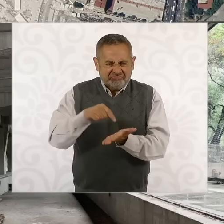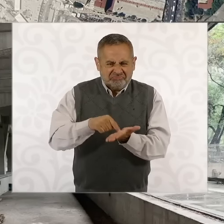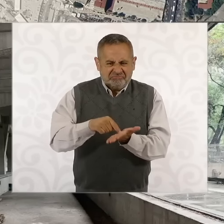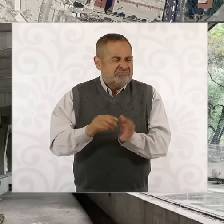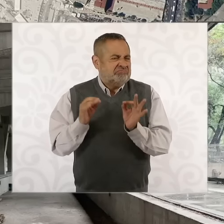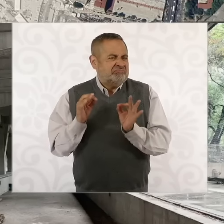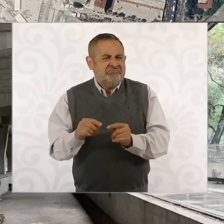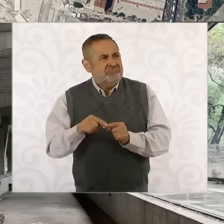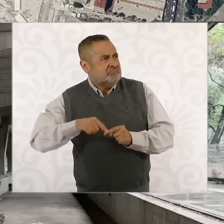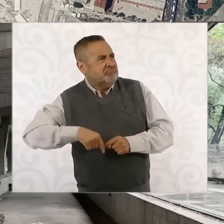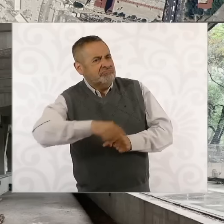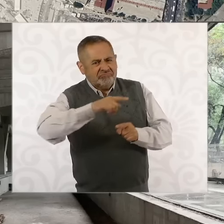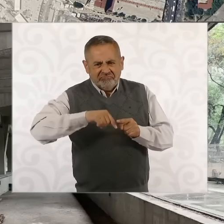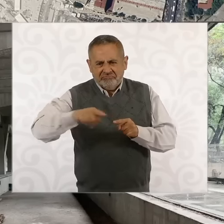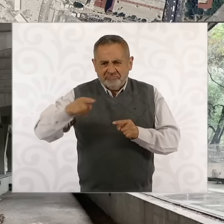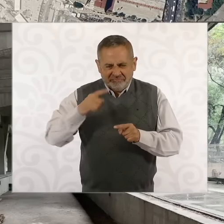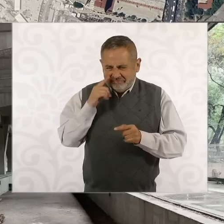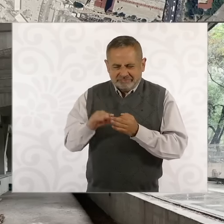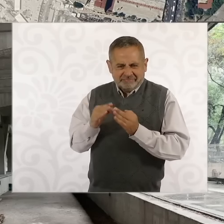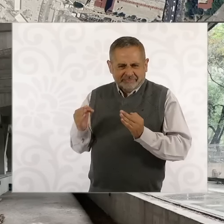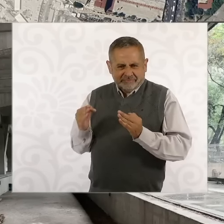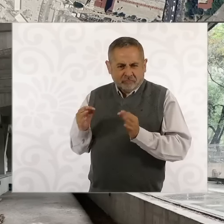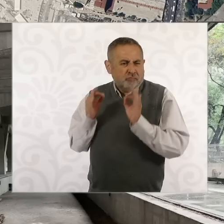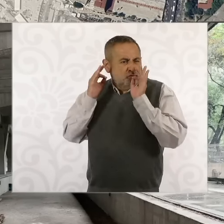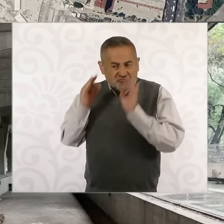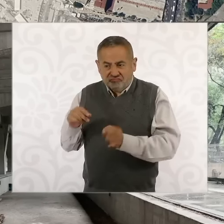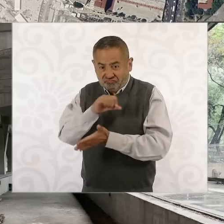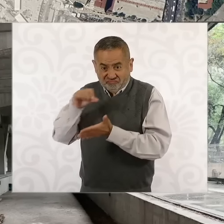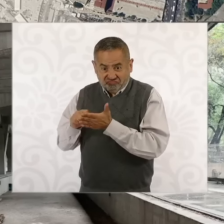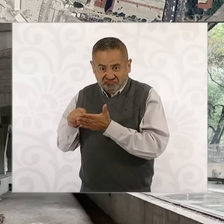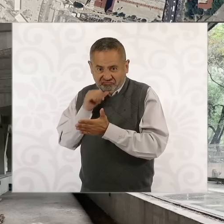está, digamos, cerca de la zona central, aunque no en el mero centro de la ciudad. Tiene una enorme